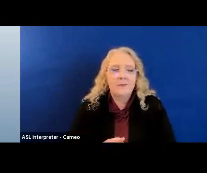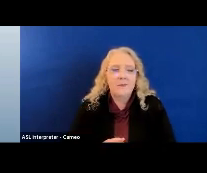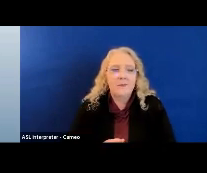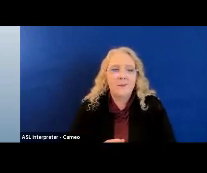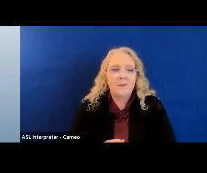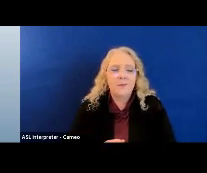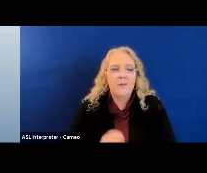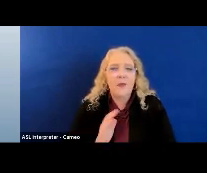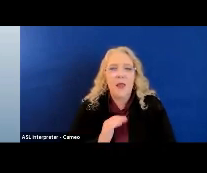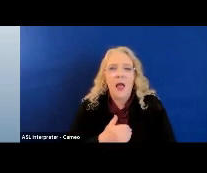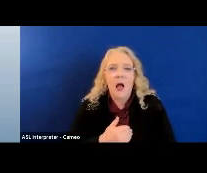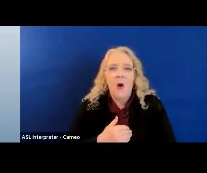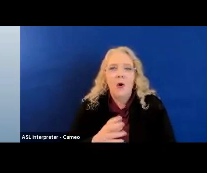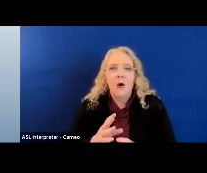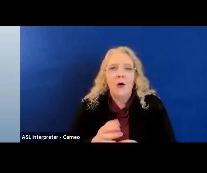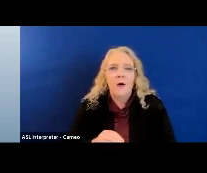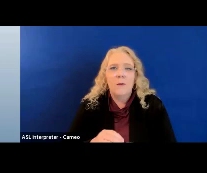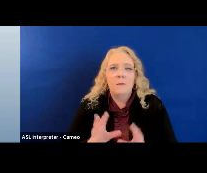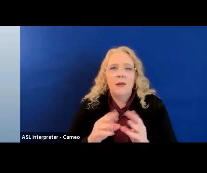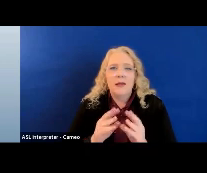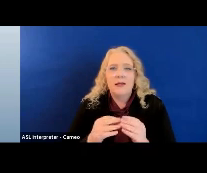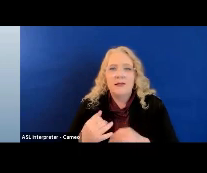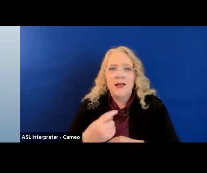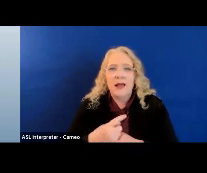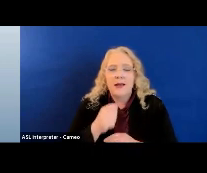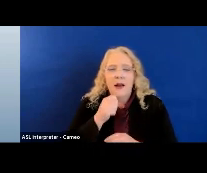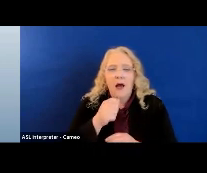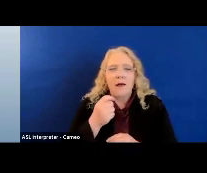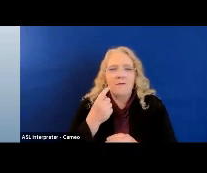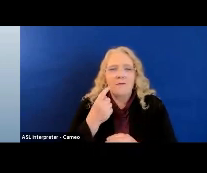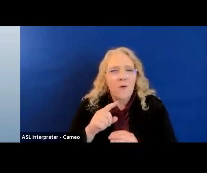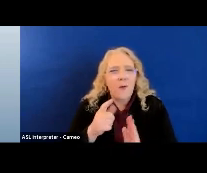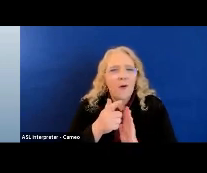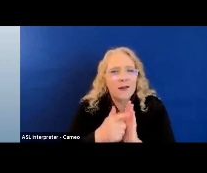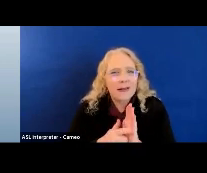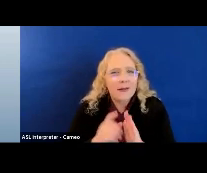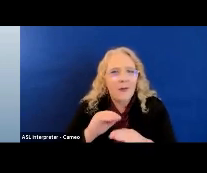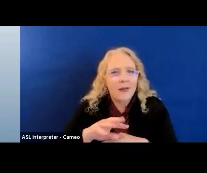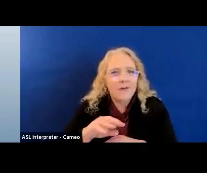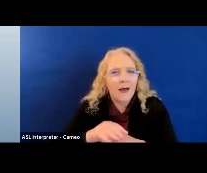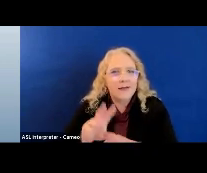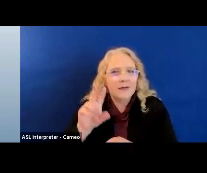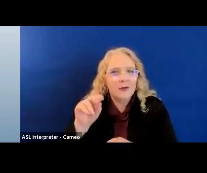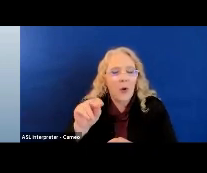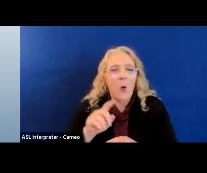que nuestra sesión de hoy nuevamente no está destinada a brindar asesoramiento legal, sino que se centra en